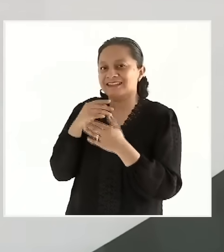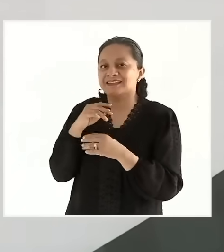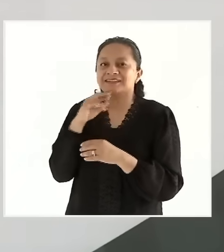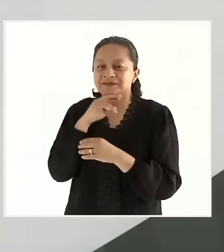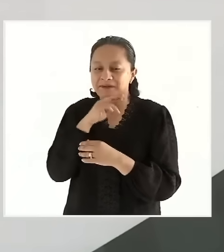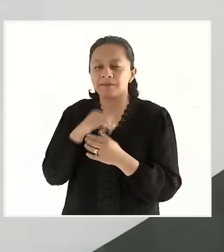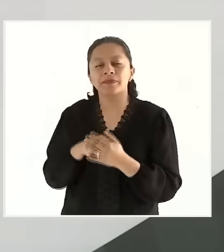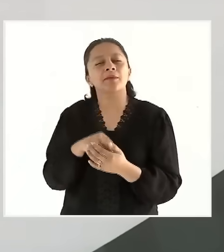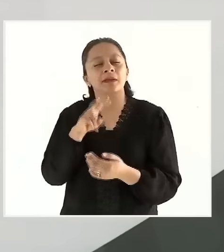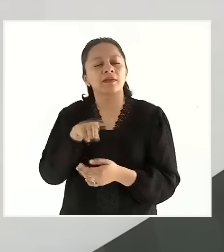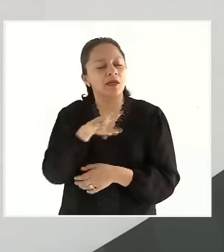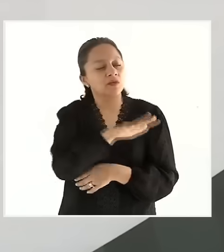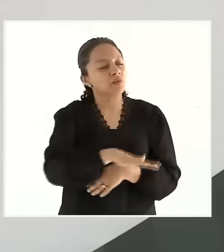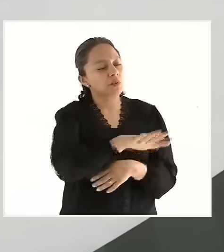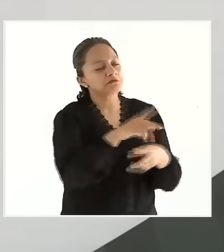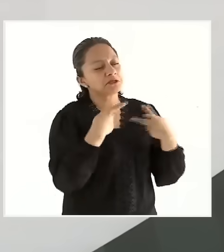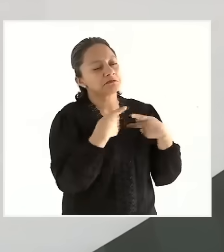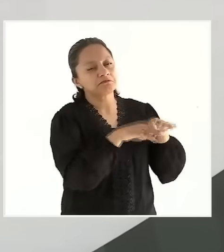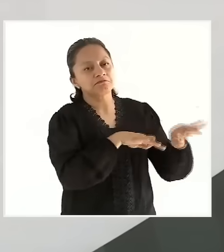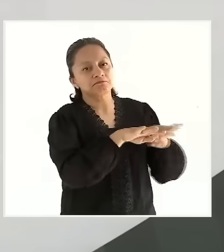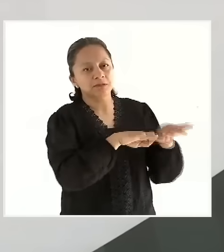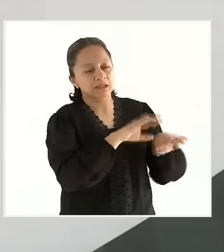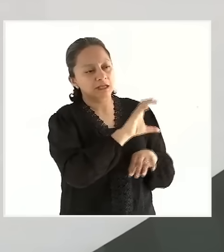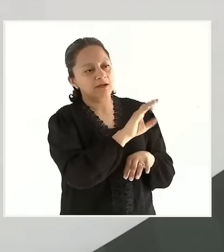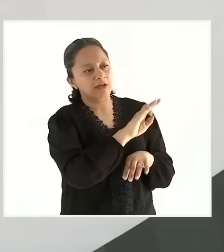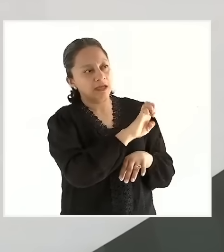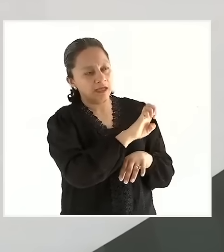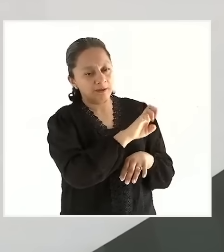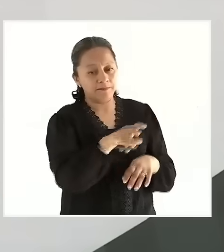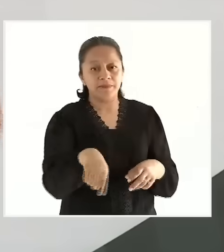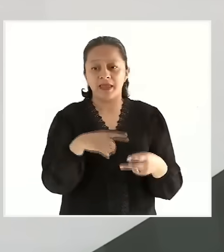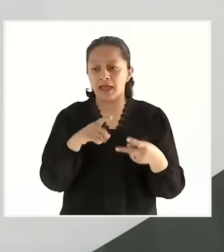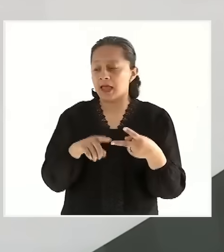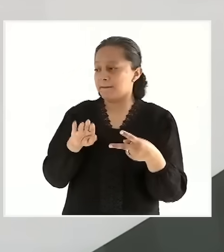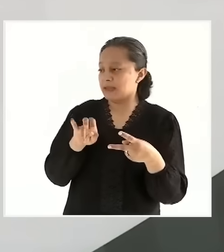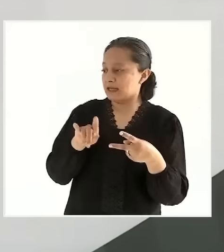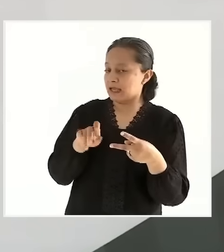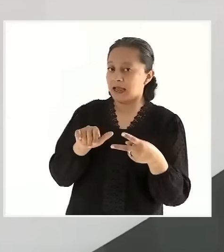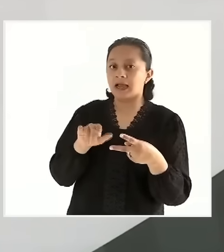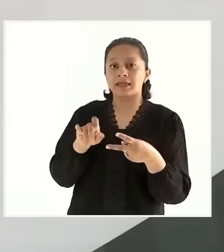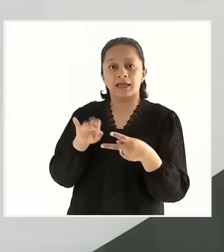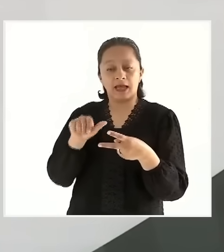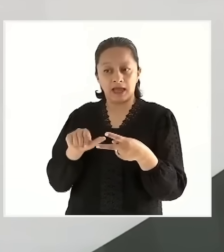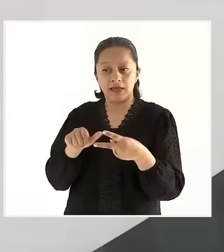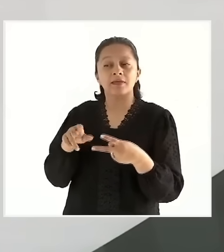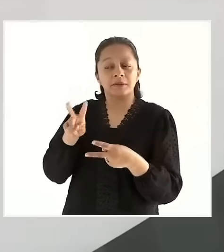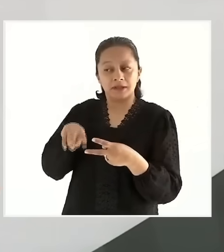todas y a todos los trabajadores de CFE. Gracias a Emilia Calleja. Fíjense, dije, cuando llegué a al